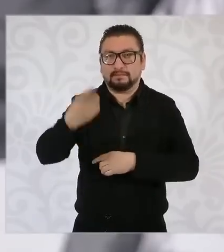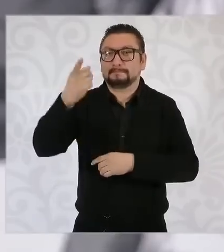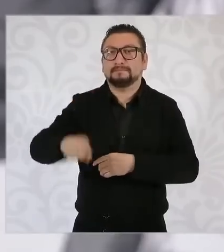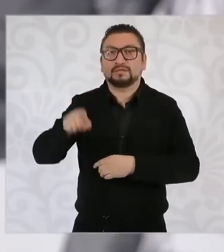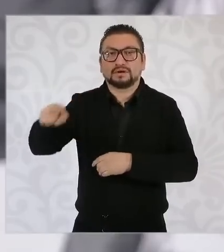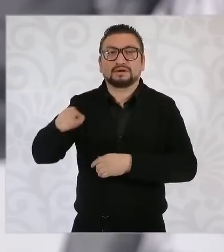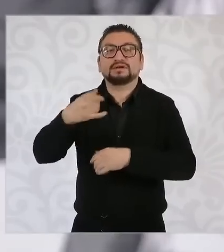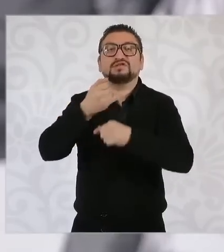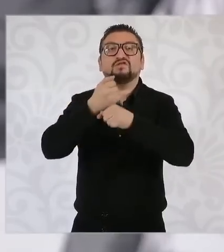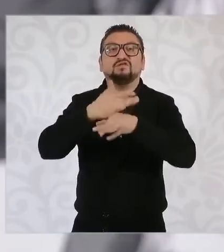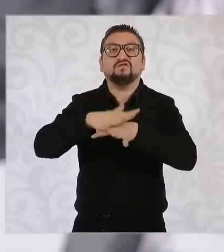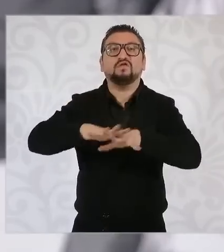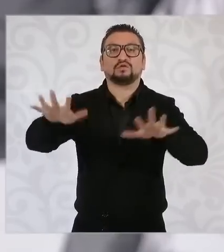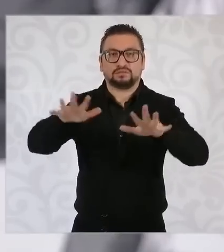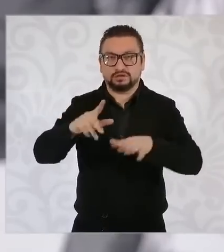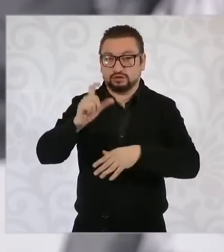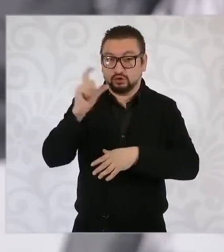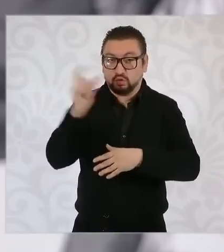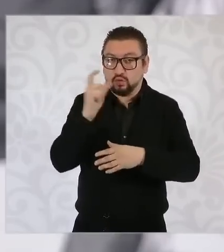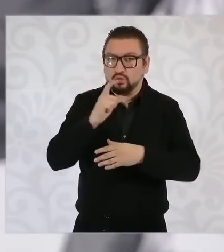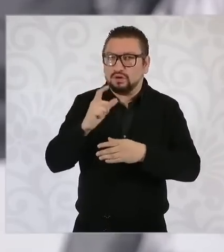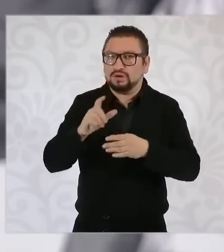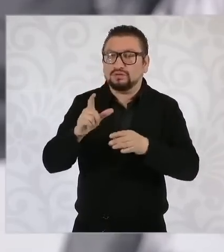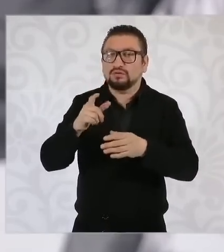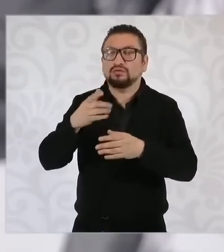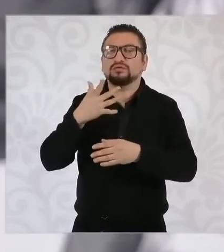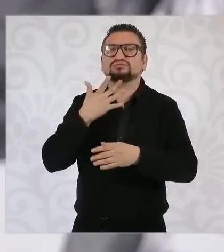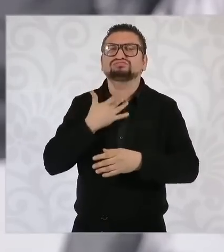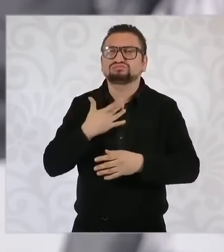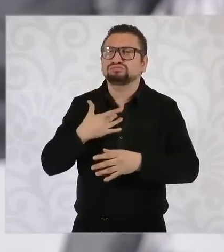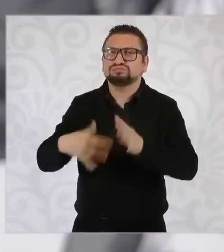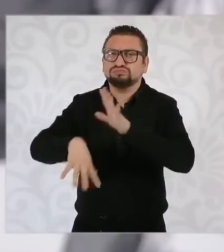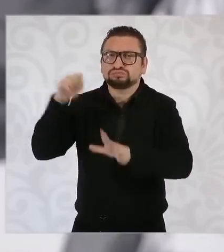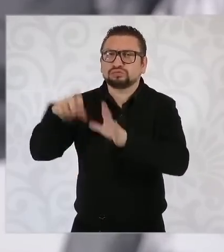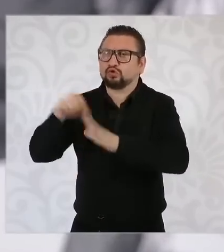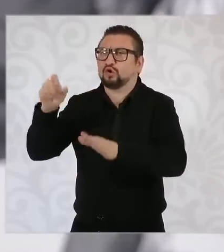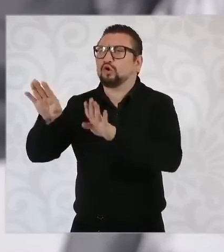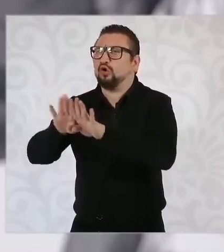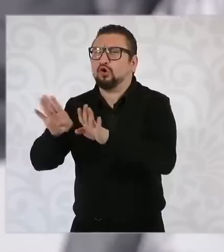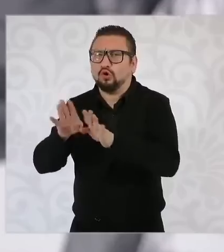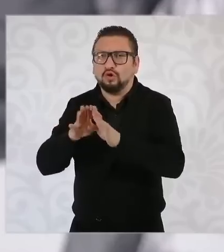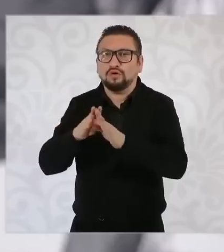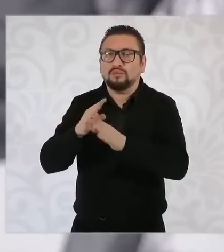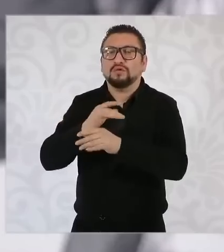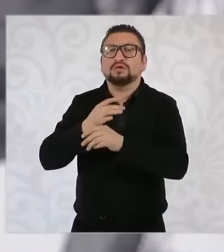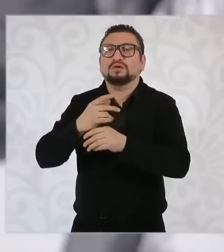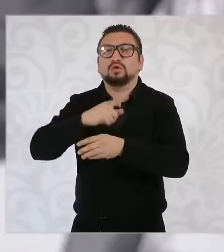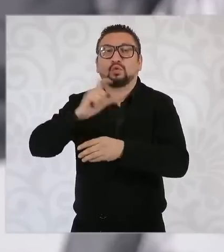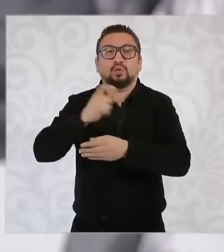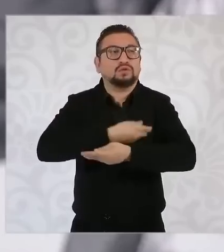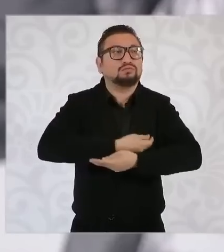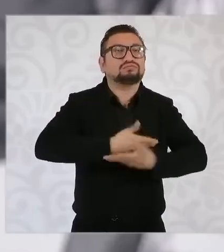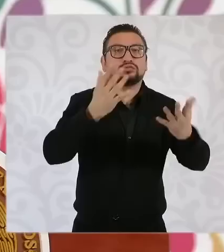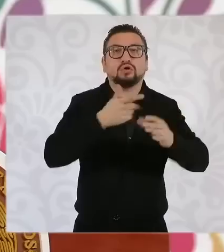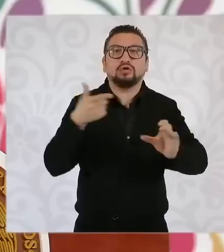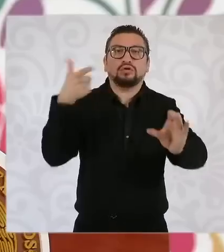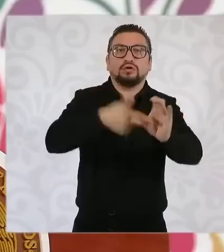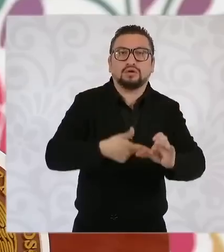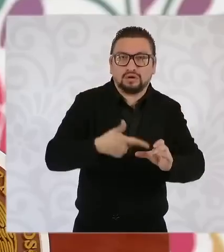información desde la entrada de los combustibles hasta su distribución En gasolineras dentro de